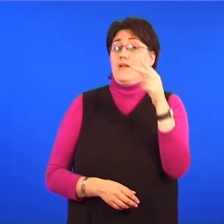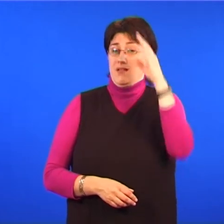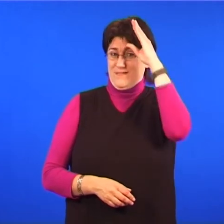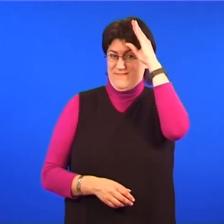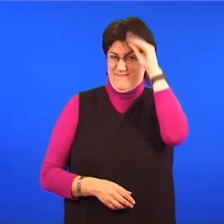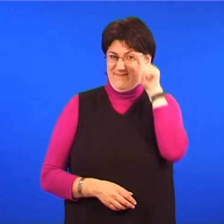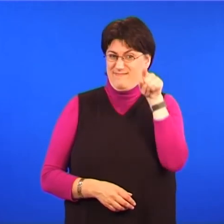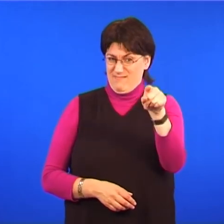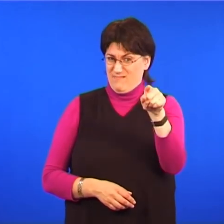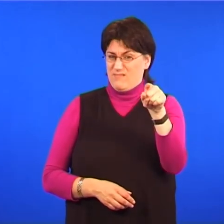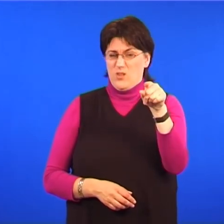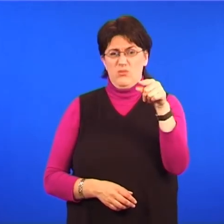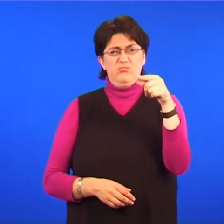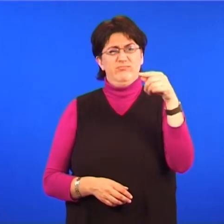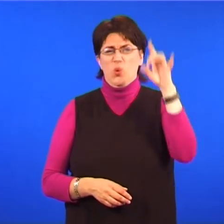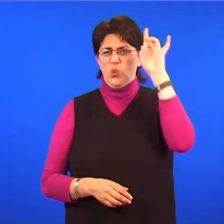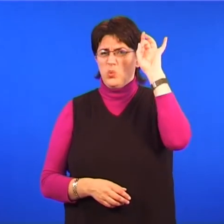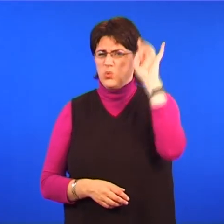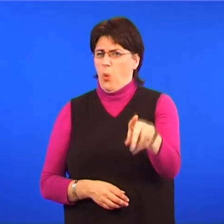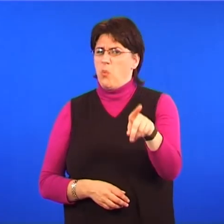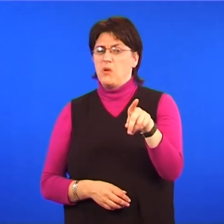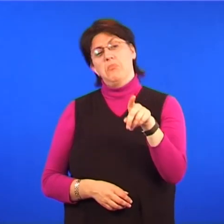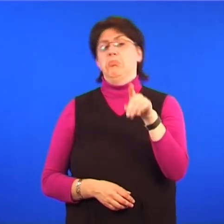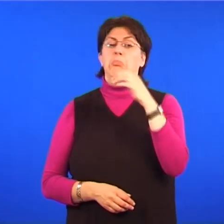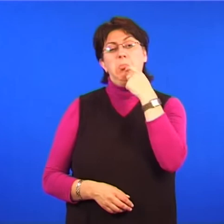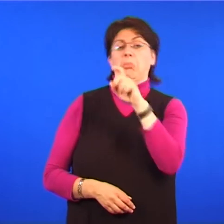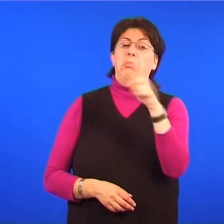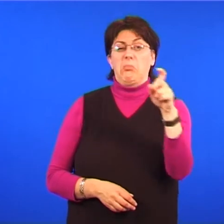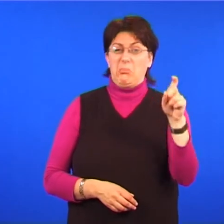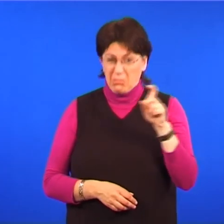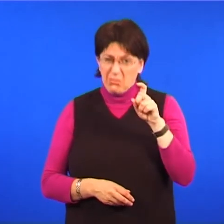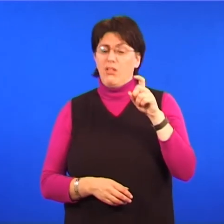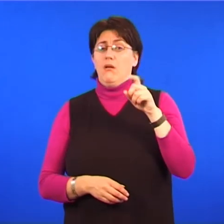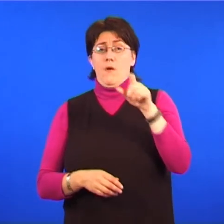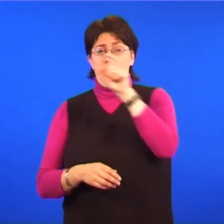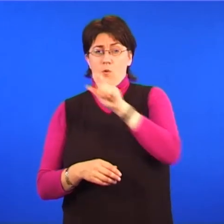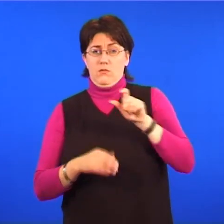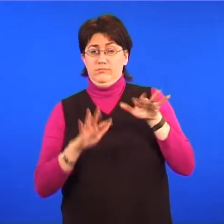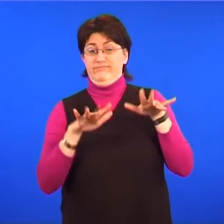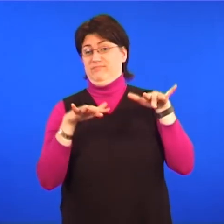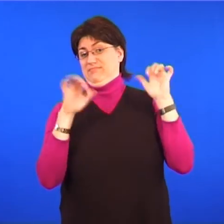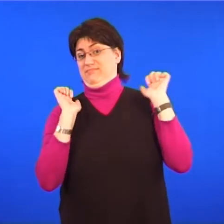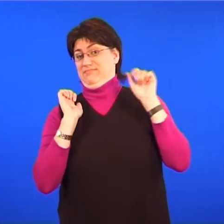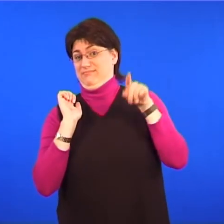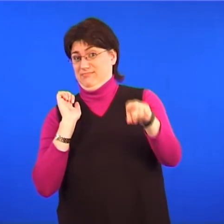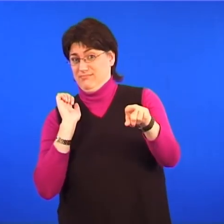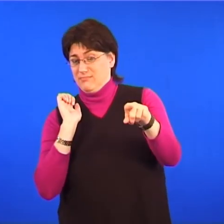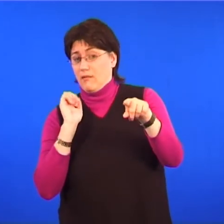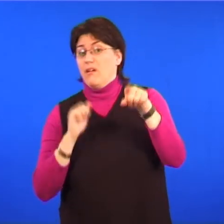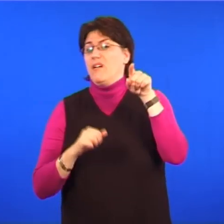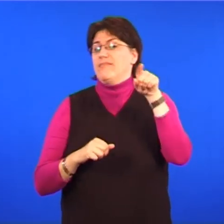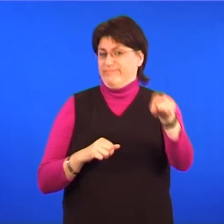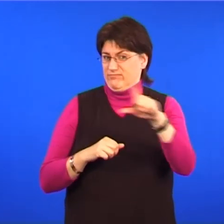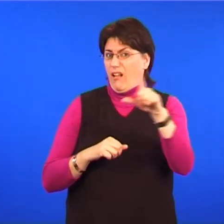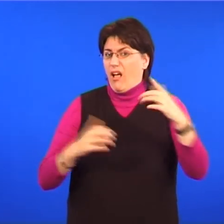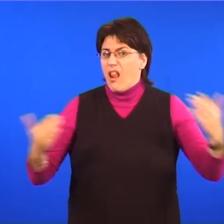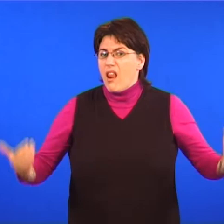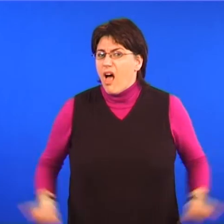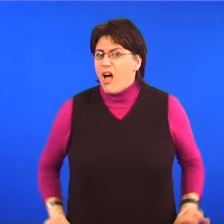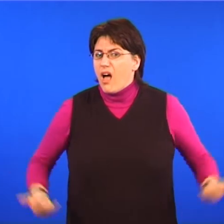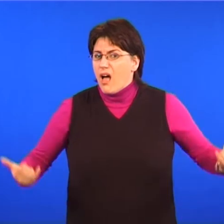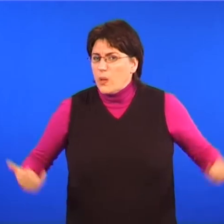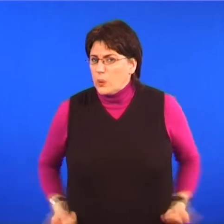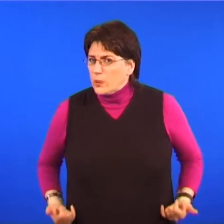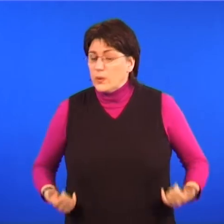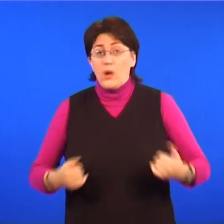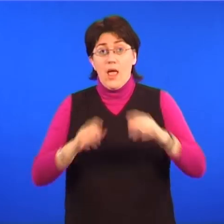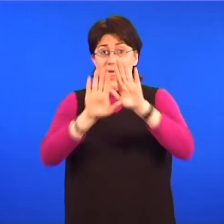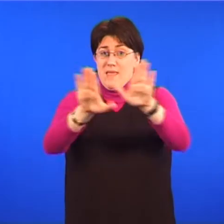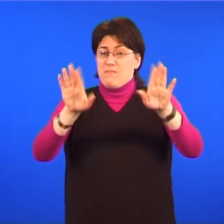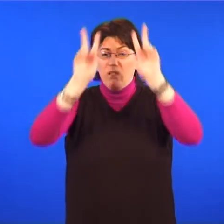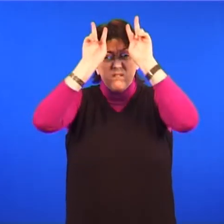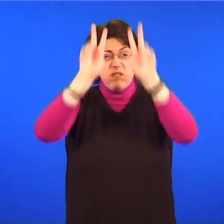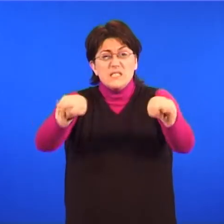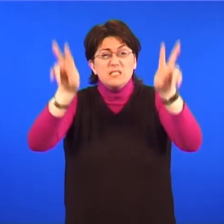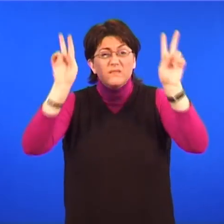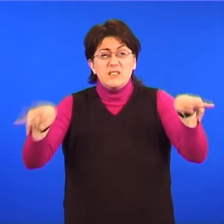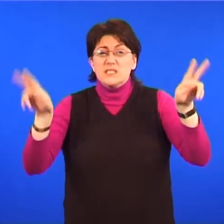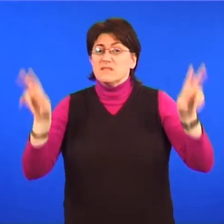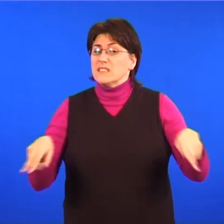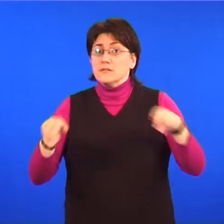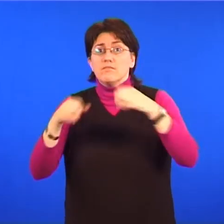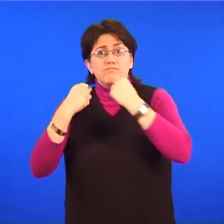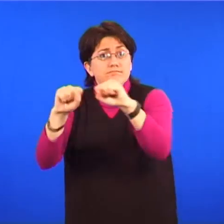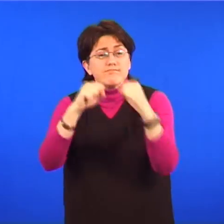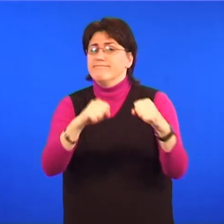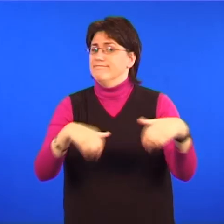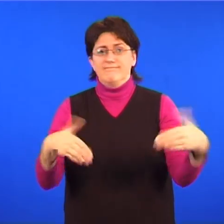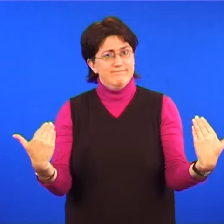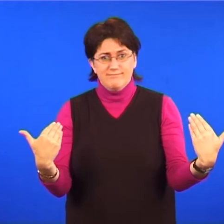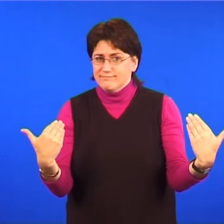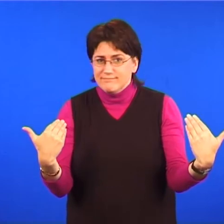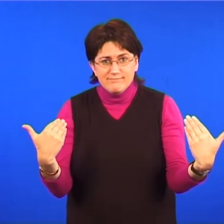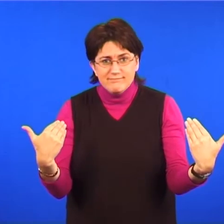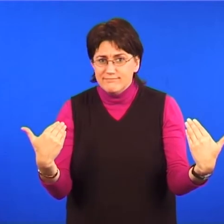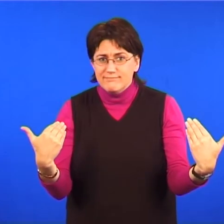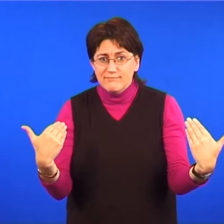Var karlinn heldur ódæll og illa þokkaður og var þar að auki latur og ónýtur á heimili sínu;